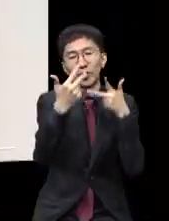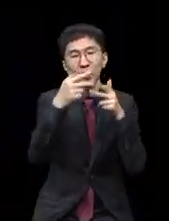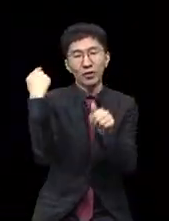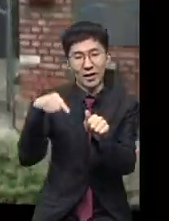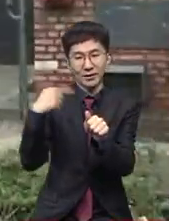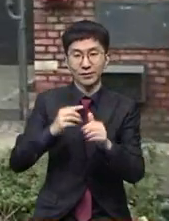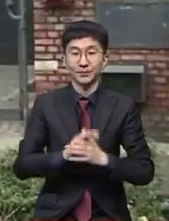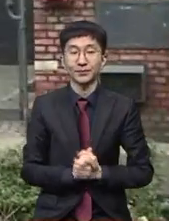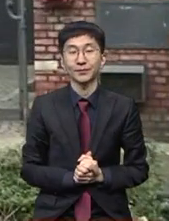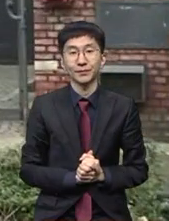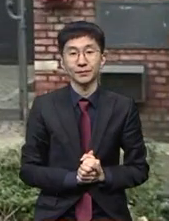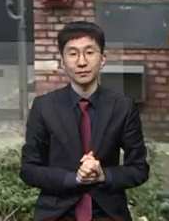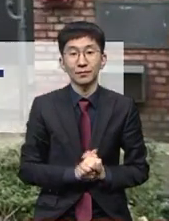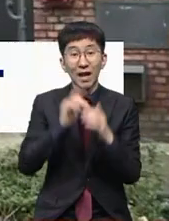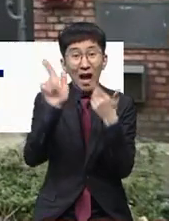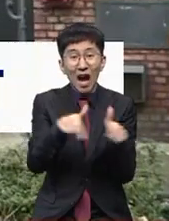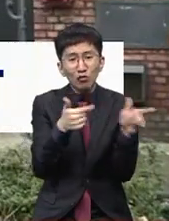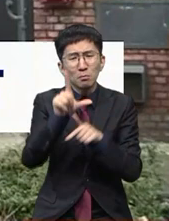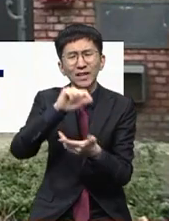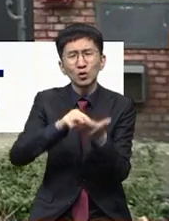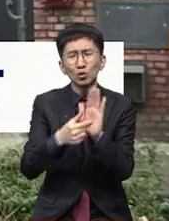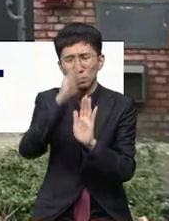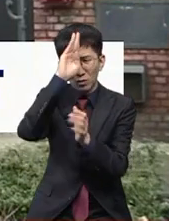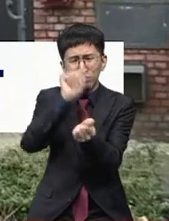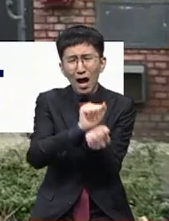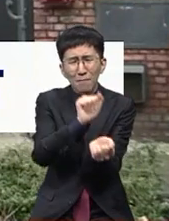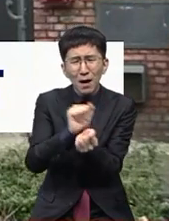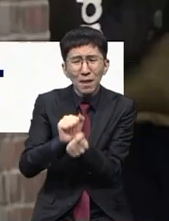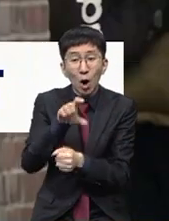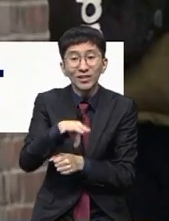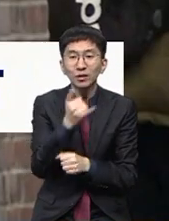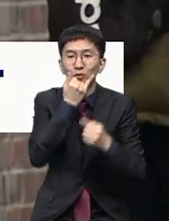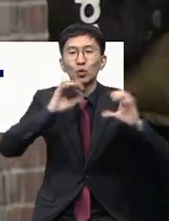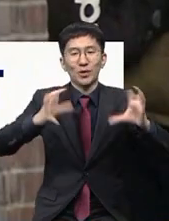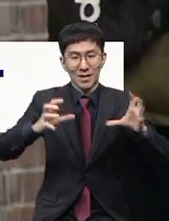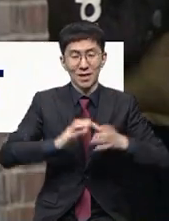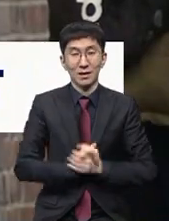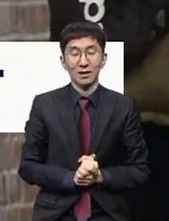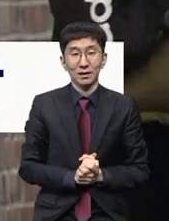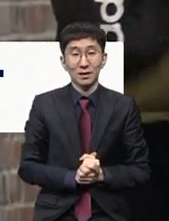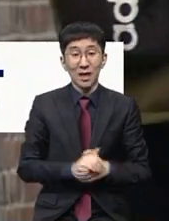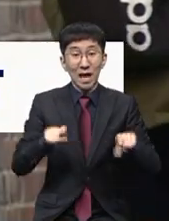하루 1만 명 가까이 확진자가 발생하는 독일도 생필품을 판매하는 곳을 제외한